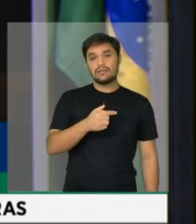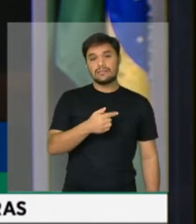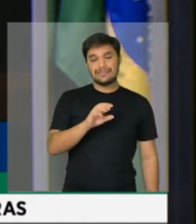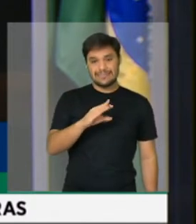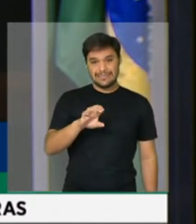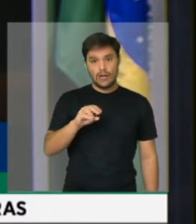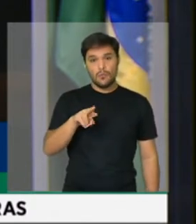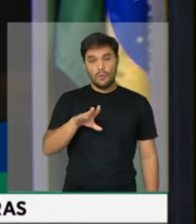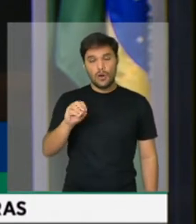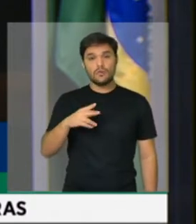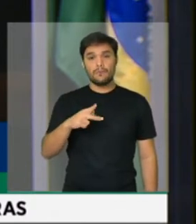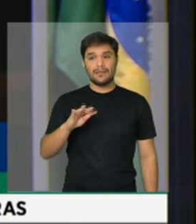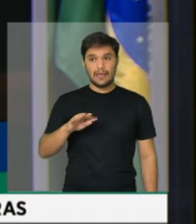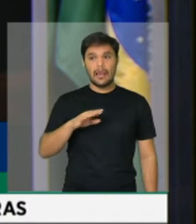DEPUTADO WOLNEY QUEIROZ DO PDT DE PERNAMBUCO, NÚMERO 121 E